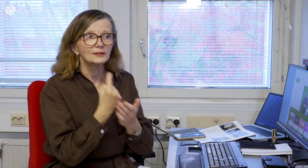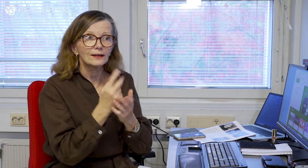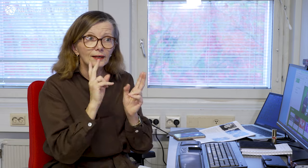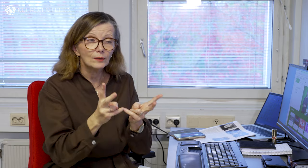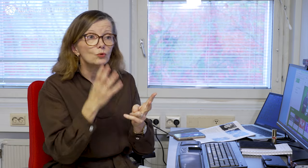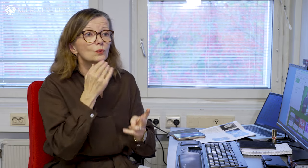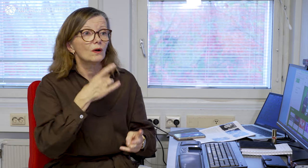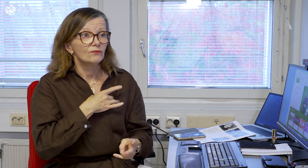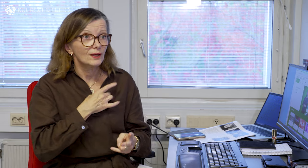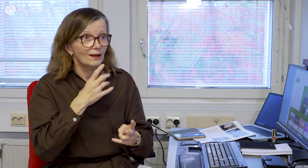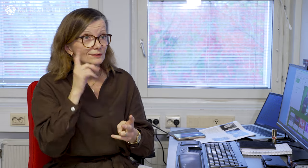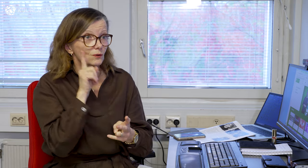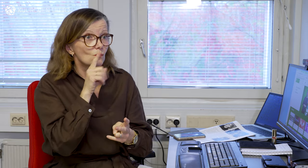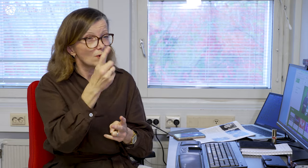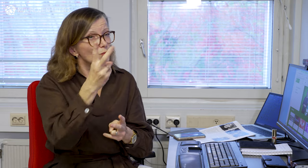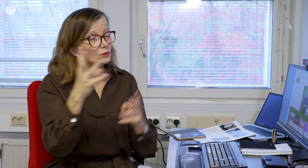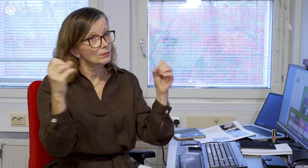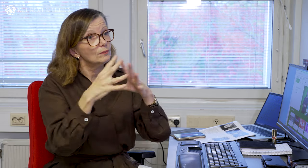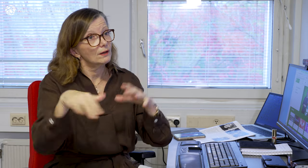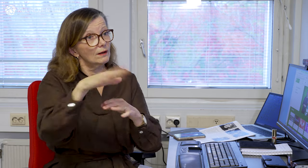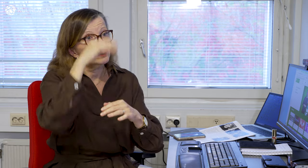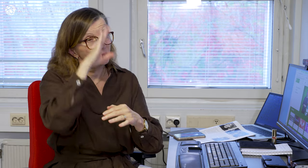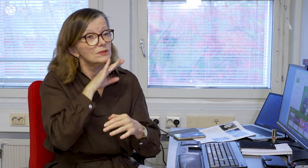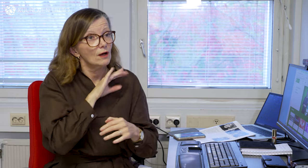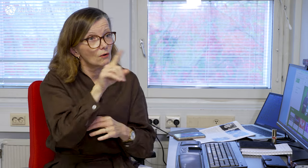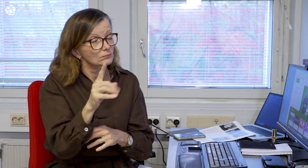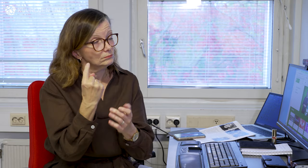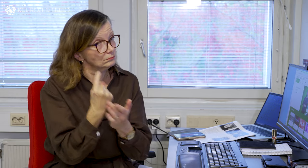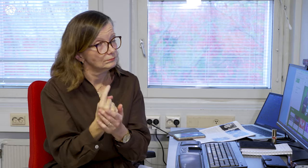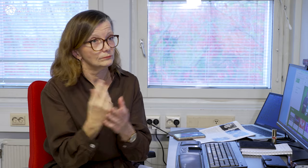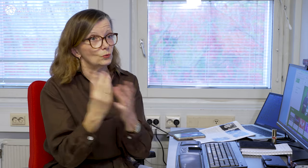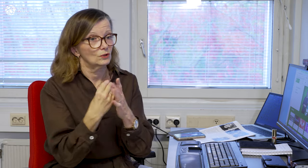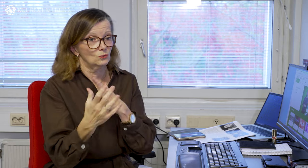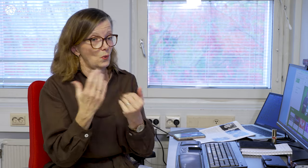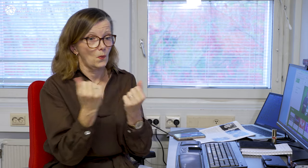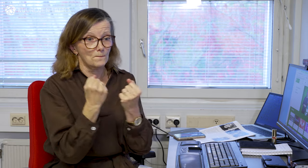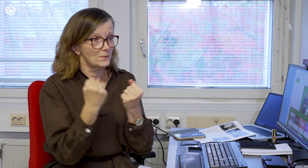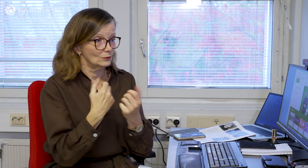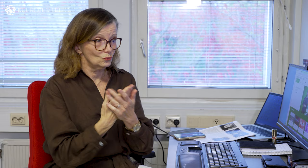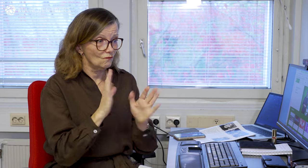Media-alalla työskentelevät kuurot freelancerit ovat myös meille tärkeitä.